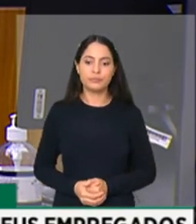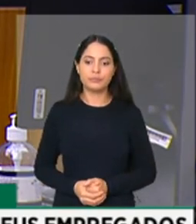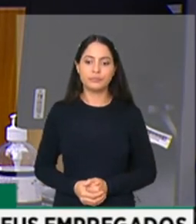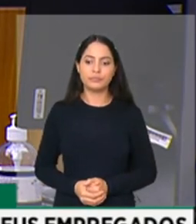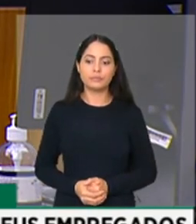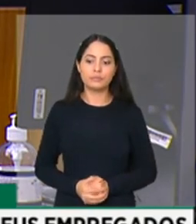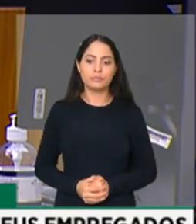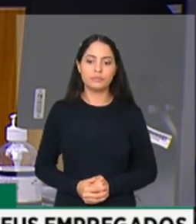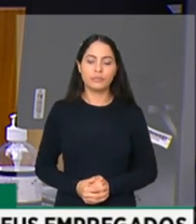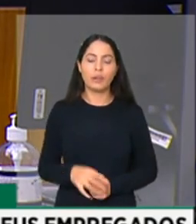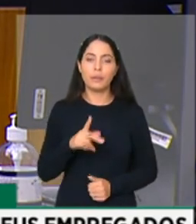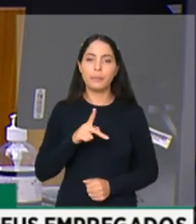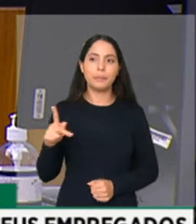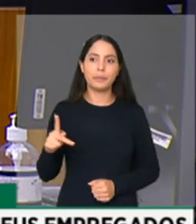ORIENTA O PL? PL? PP?! -- [DEPUTADO]: SENHOR